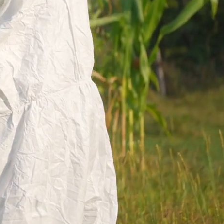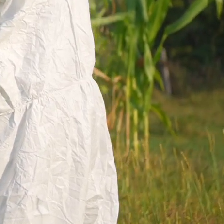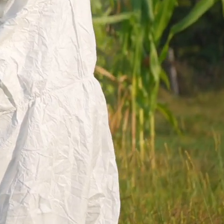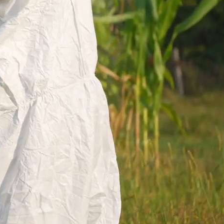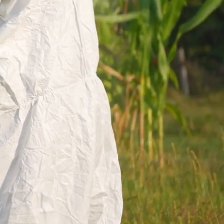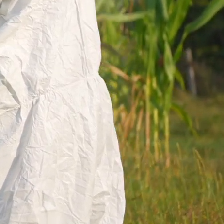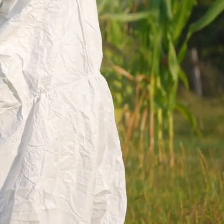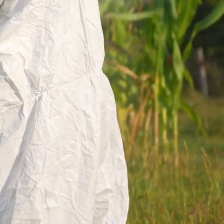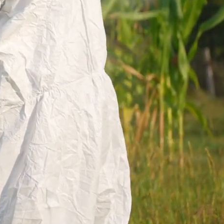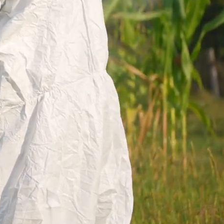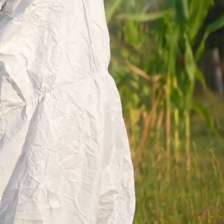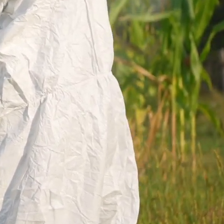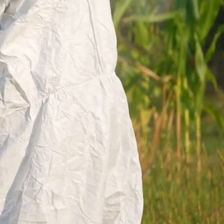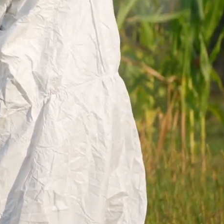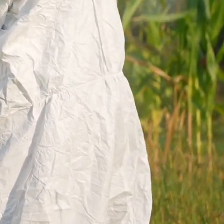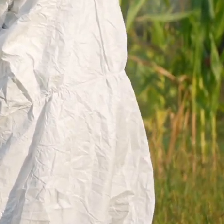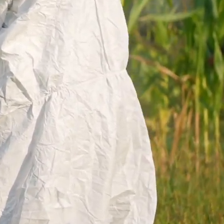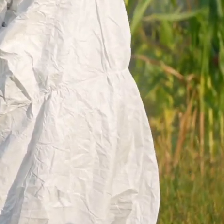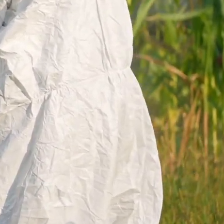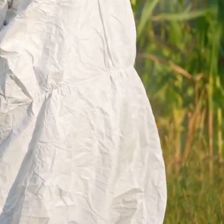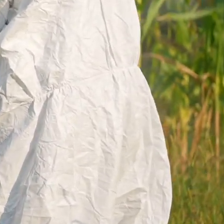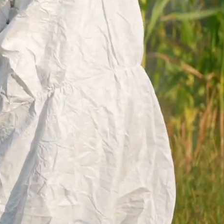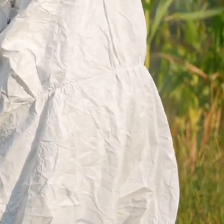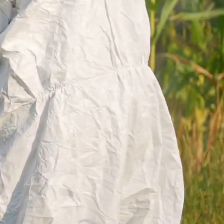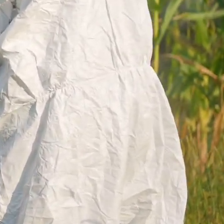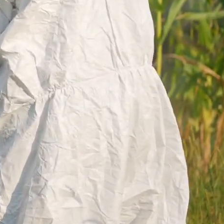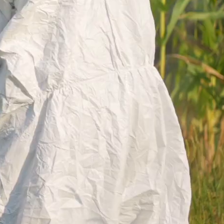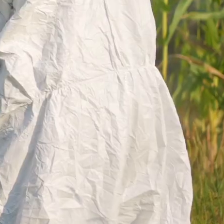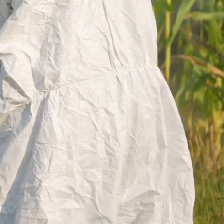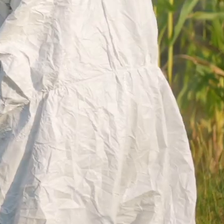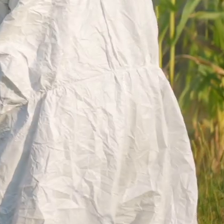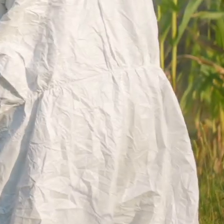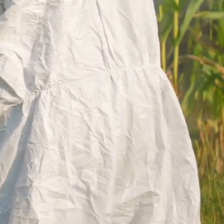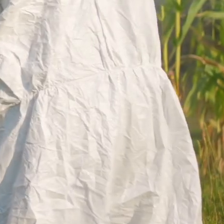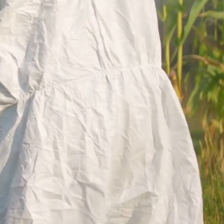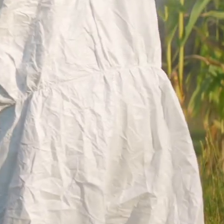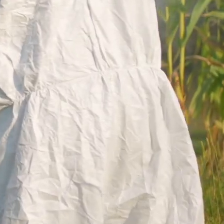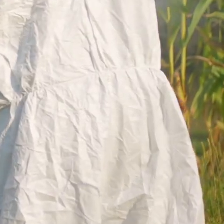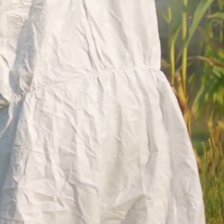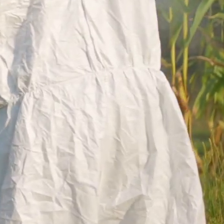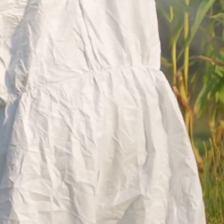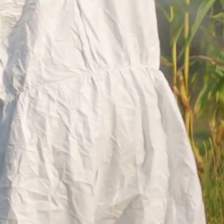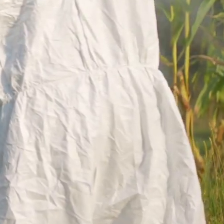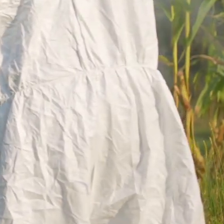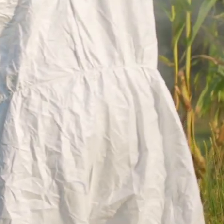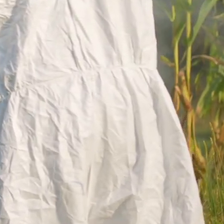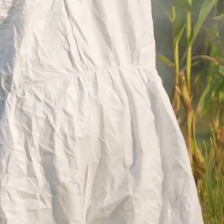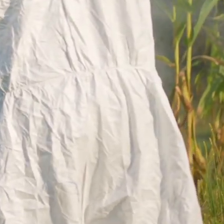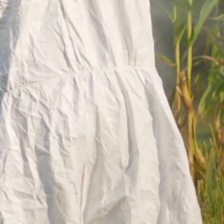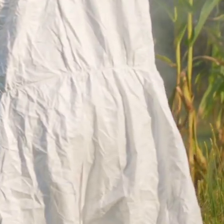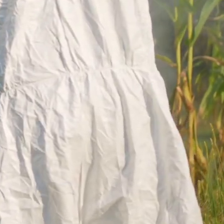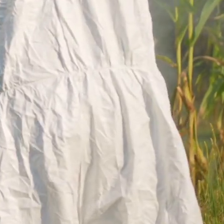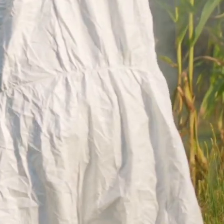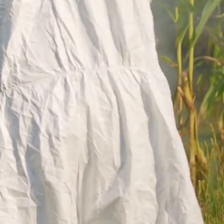para consumo humano y bueno ese panel recomendó que México adopte medidas para cumplir con sus